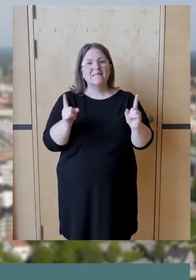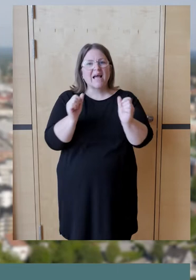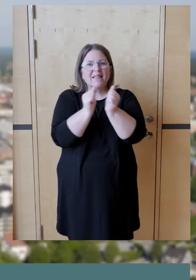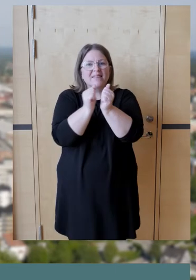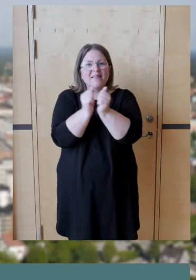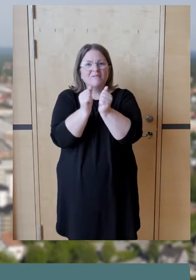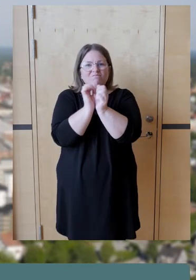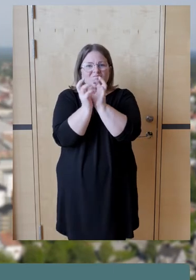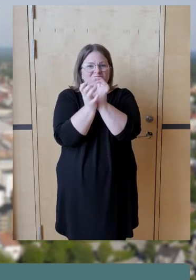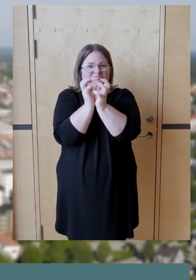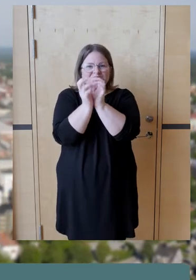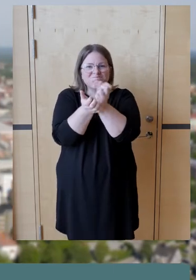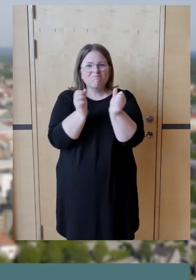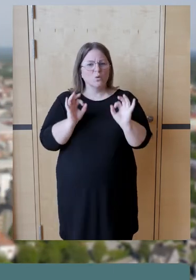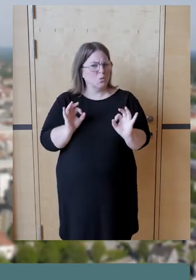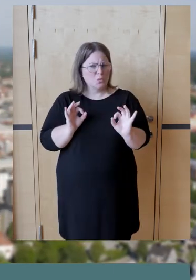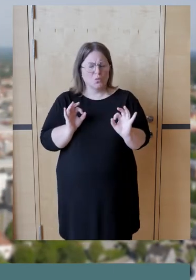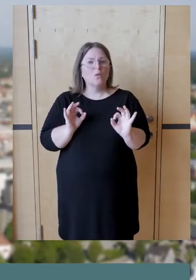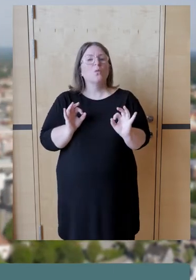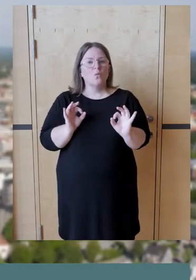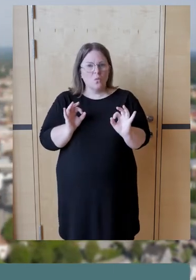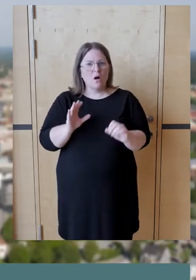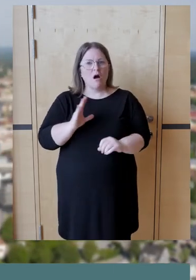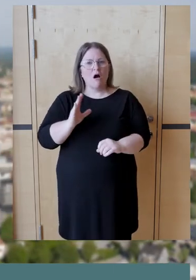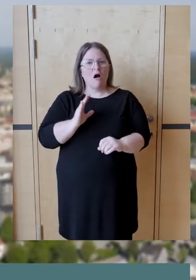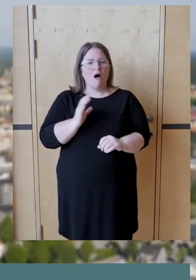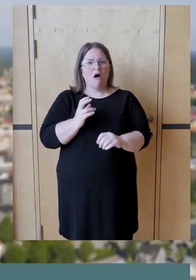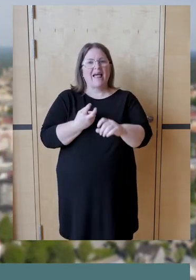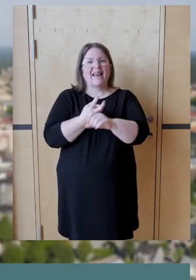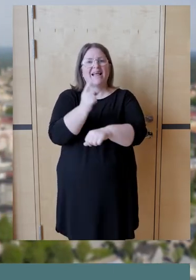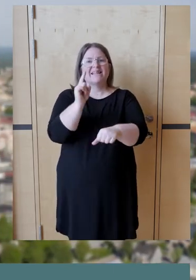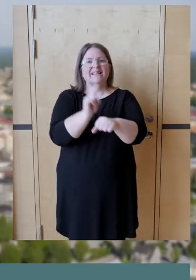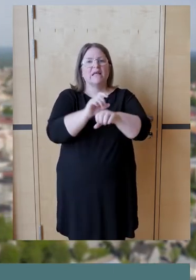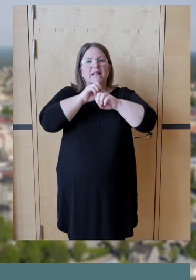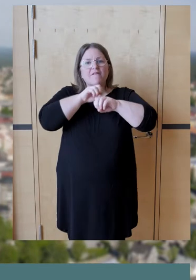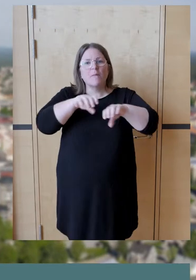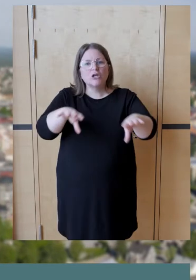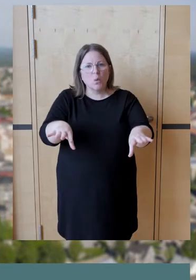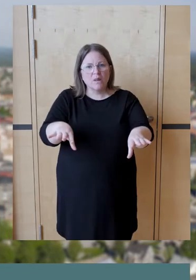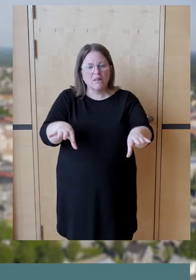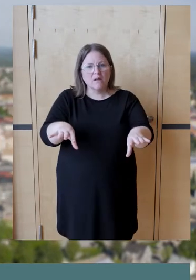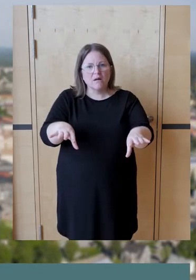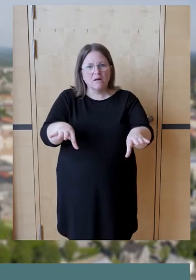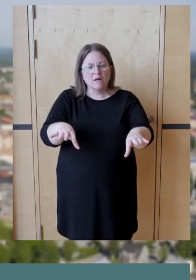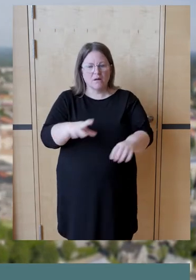Ha en res restid information som är Liksom i nutid realtid